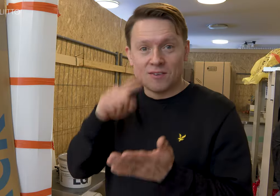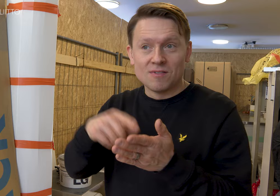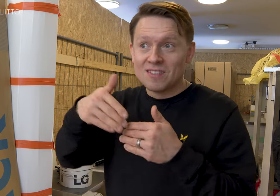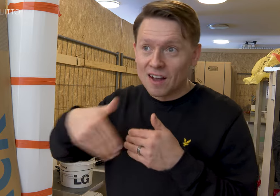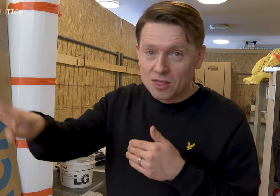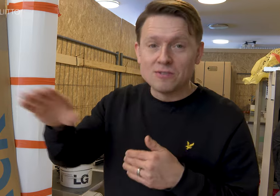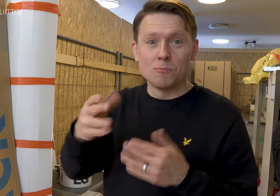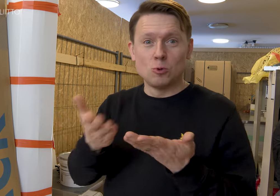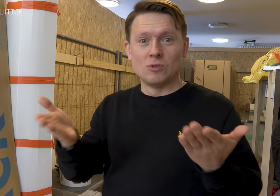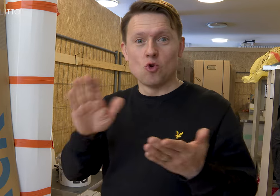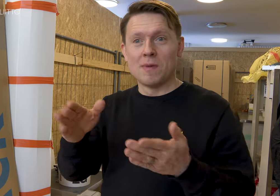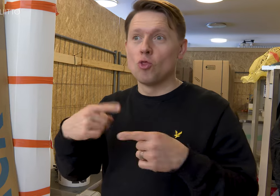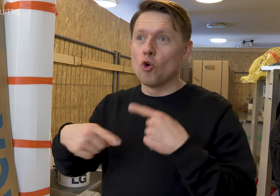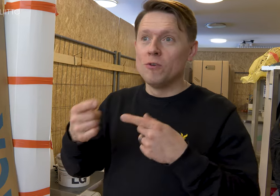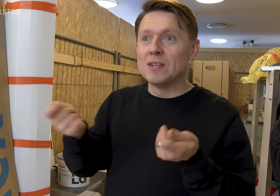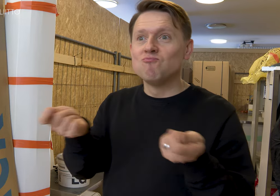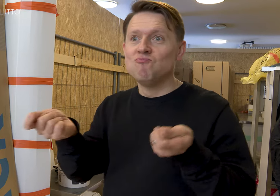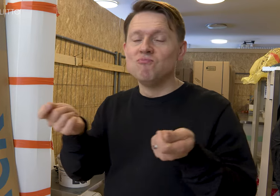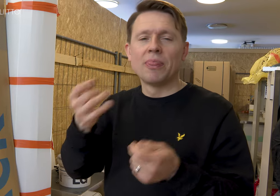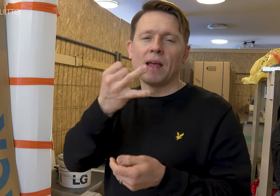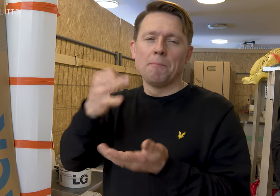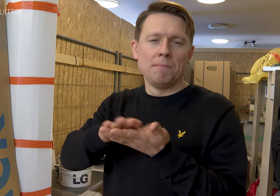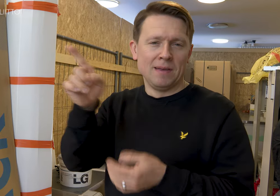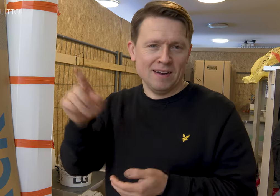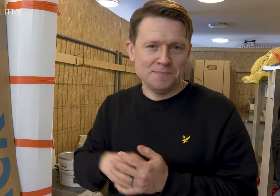Eli jatkossakin museon toimintaa operoidaan Tampereella.